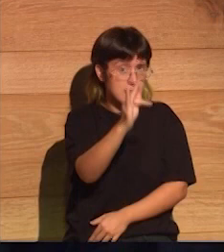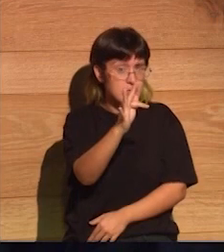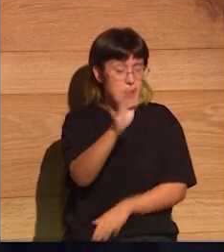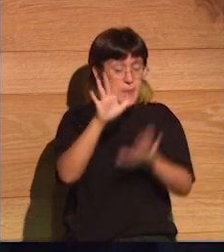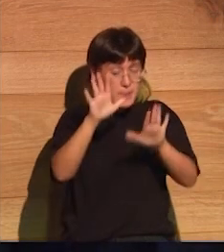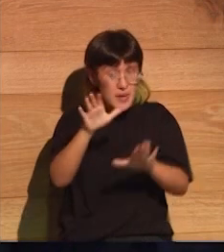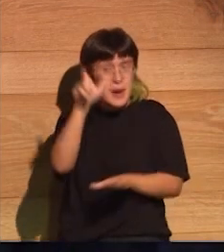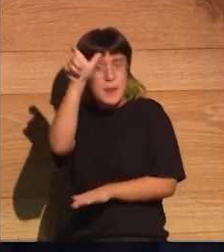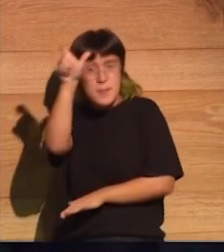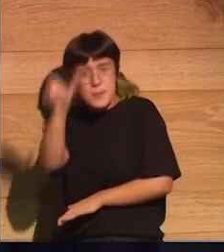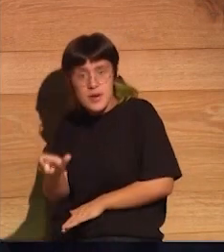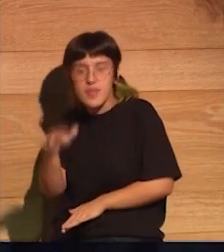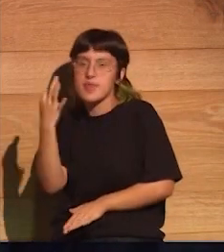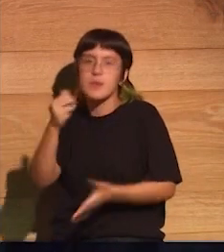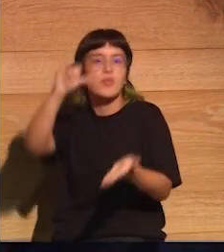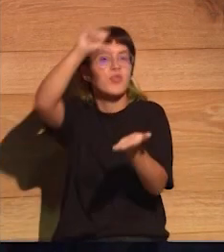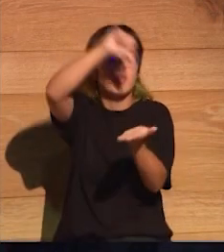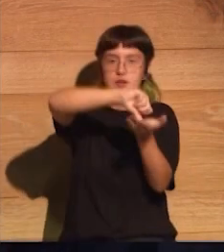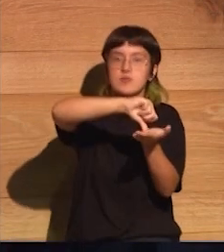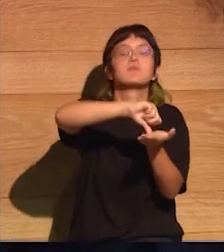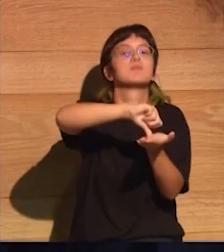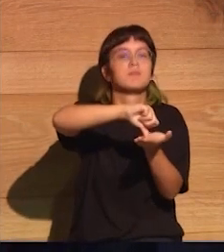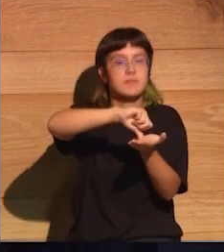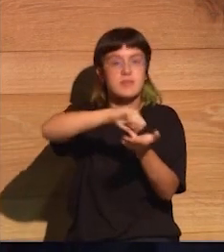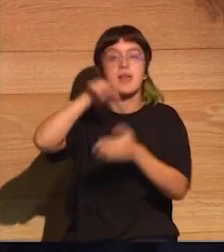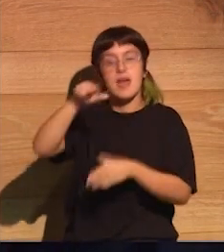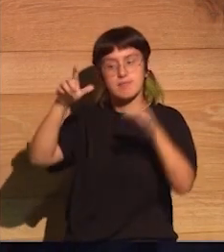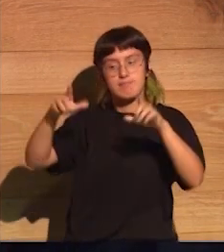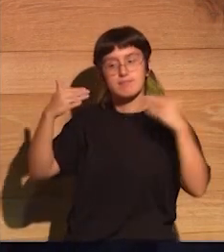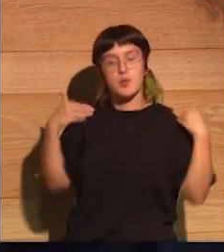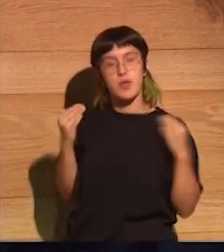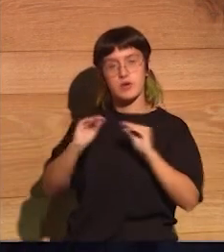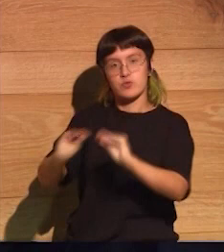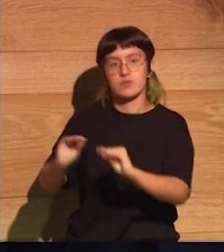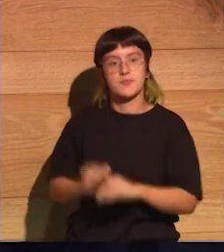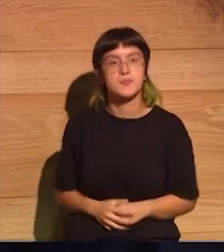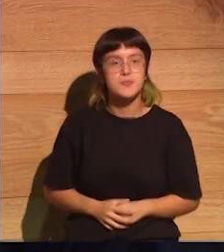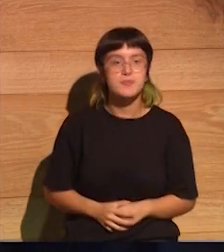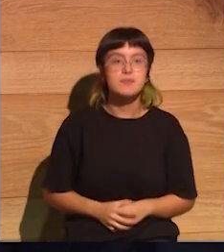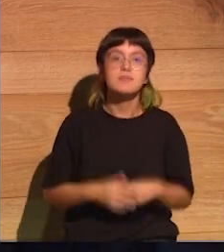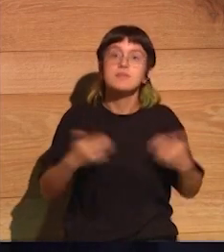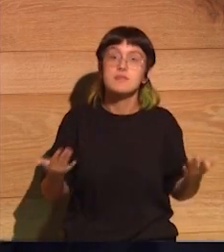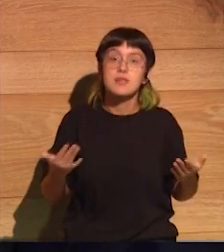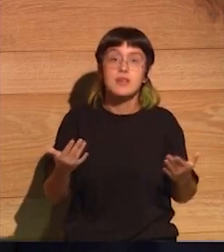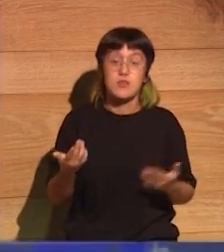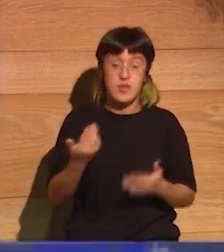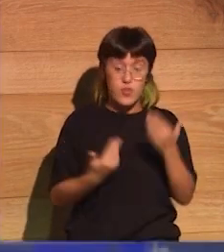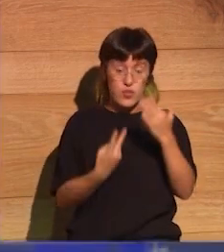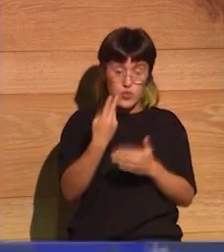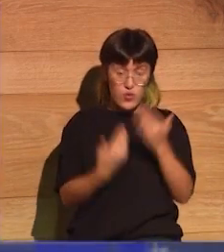siempre en el centro y de ahí la responsabilidad y de ahí lo que durante estos dos días entre todos,